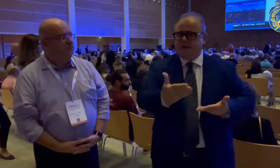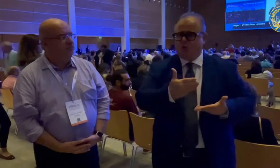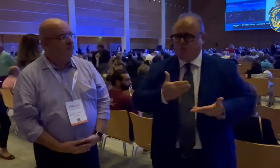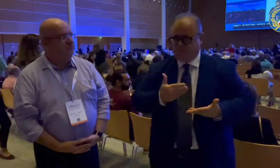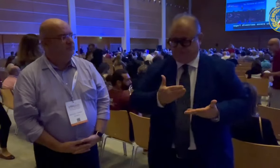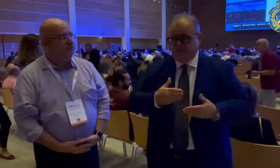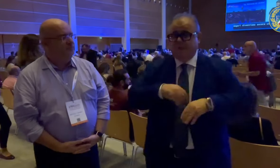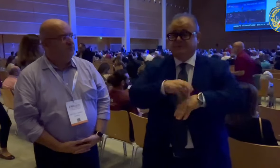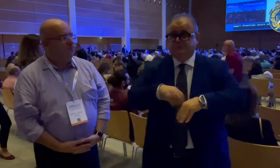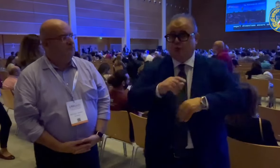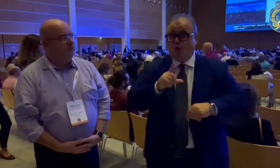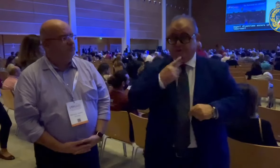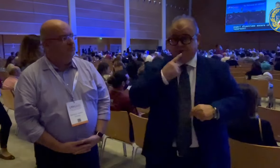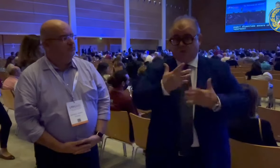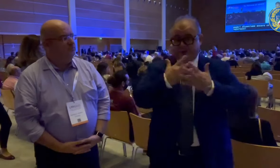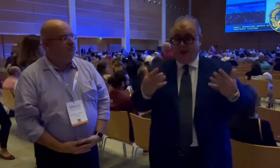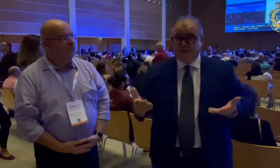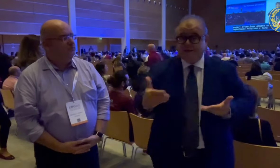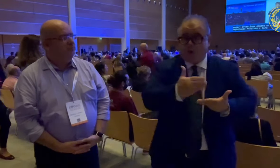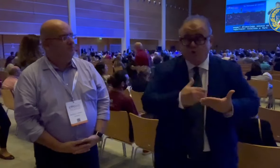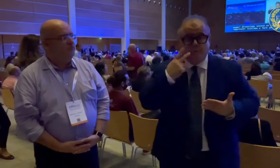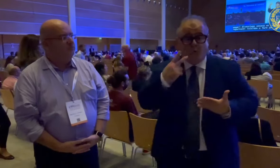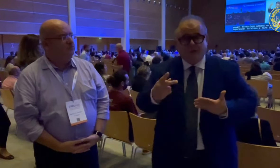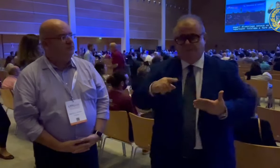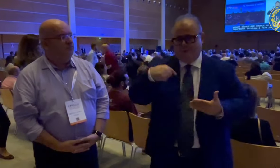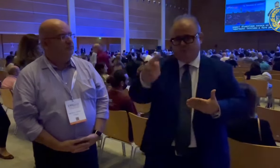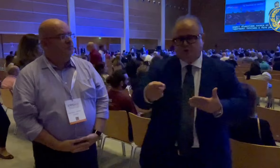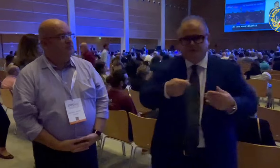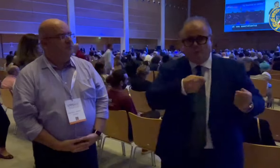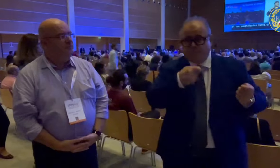conclusioni dei seminari tematici, nel corso della quale sono state esposte le proposte e le riflessioni raccolte. La Ministra Locatelli ha detto chiaramente che i